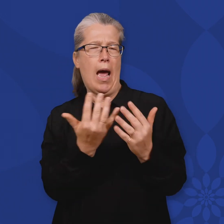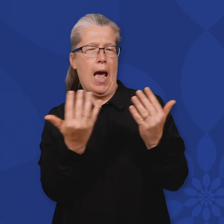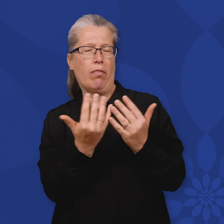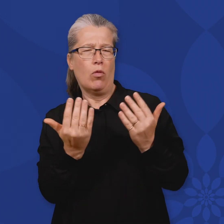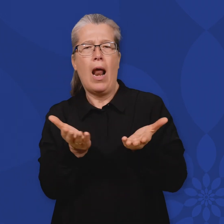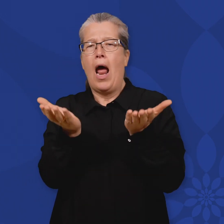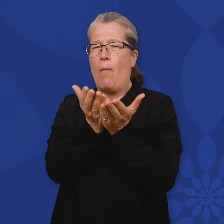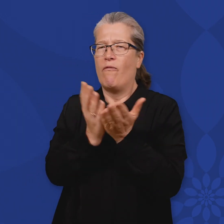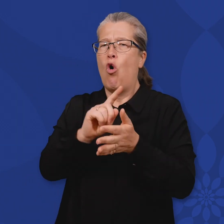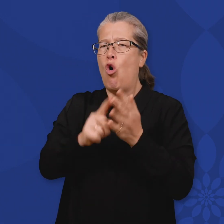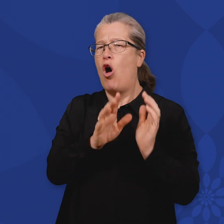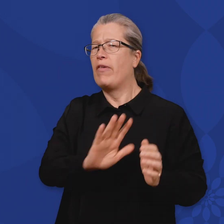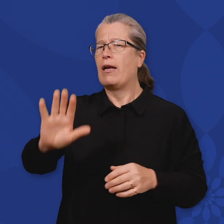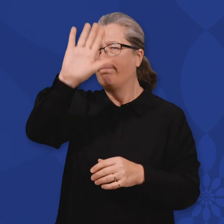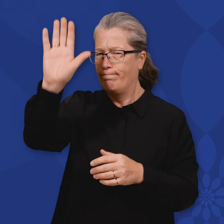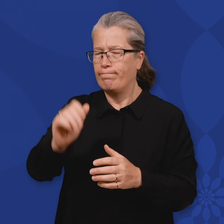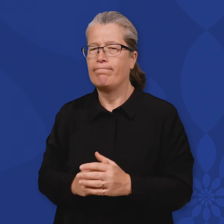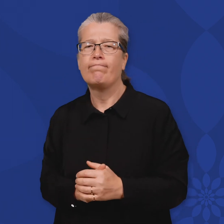större än i resten av landet.